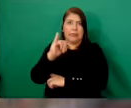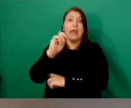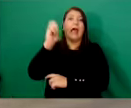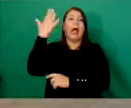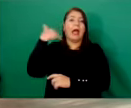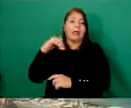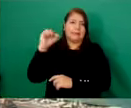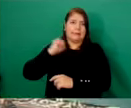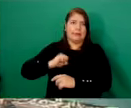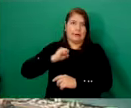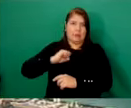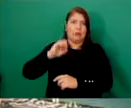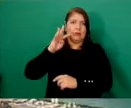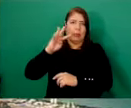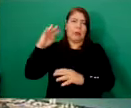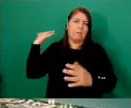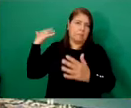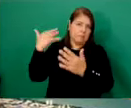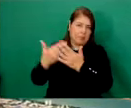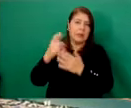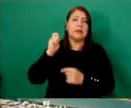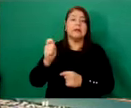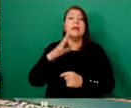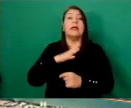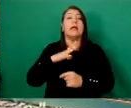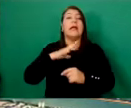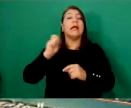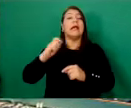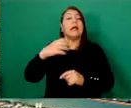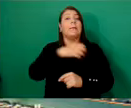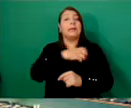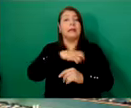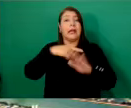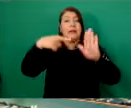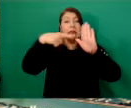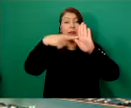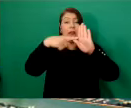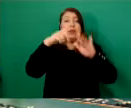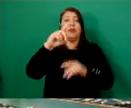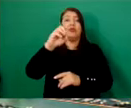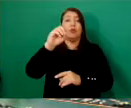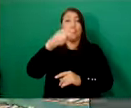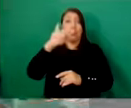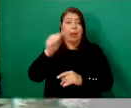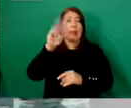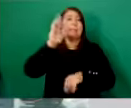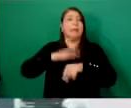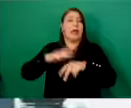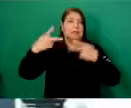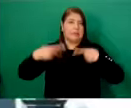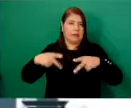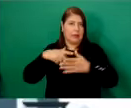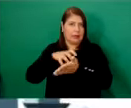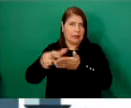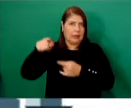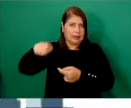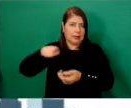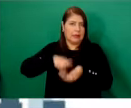siglo XIX. La capital de Qatar es Doha, la cual también es la ciudad más poblada del país.